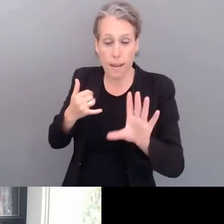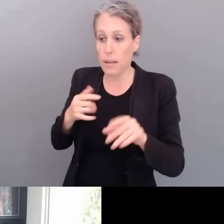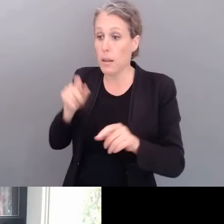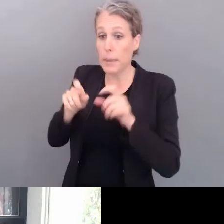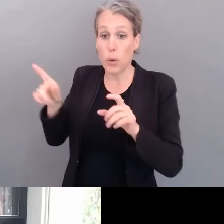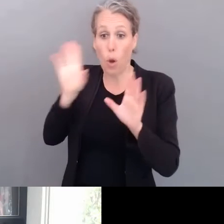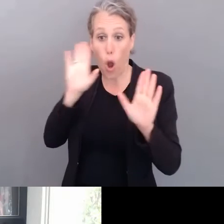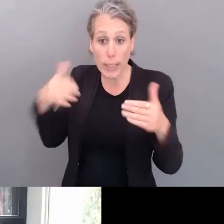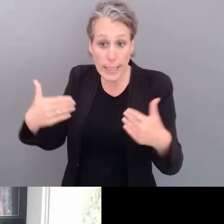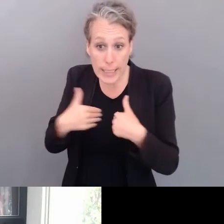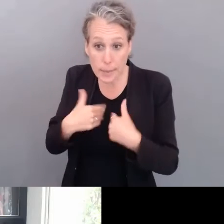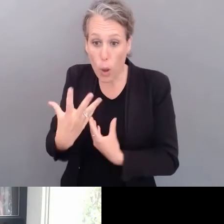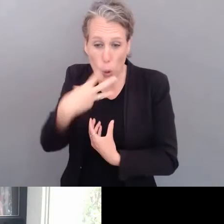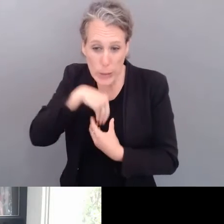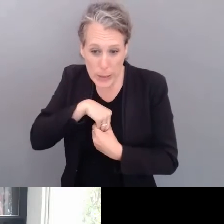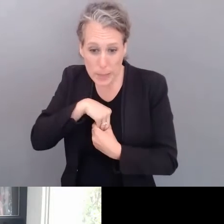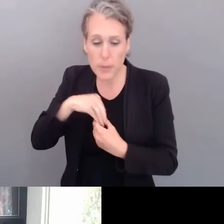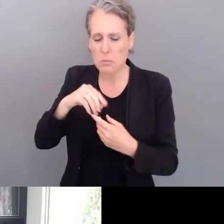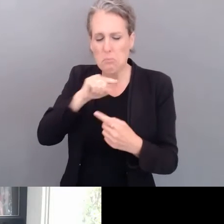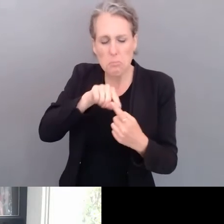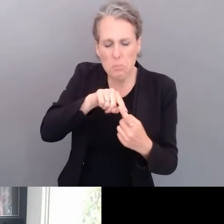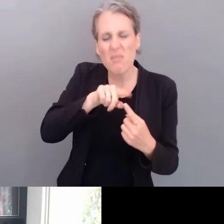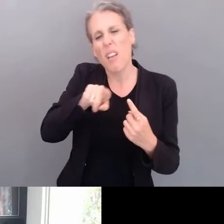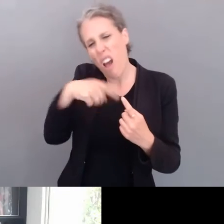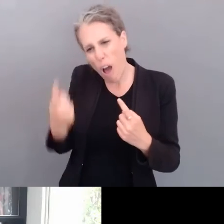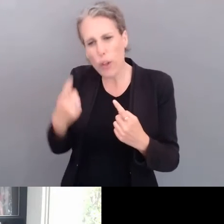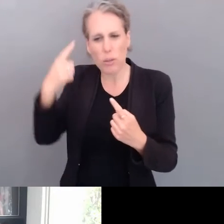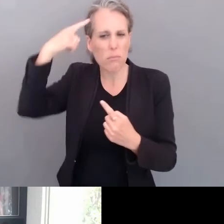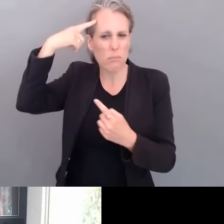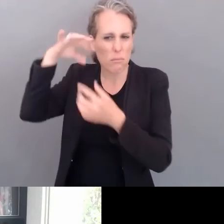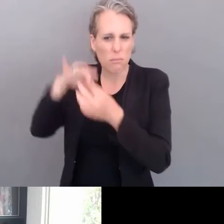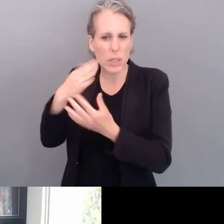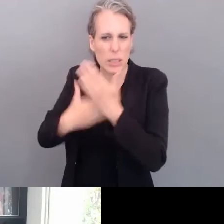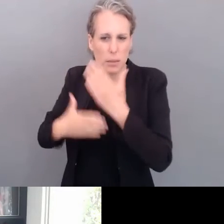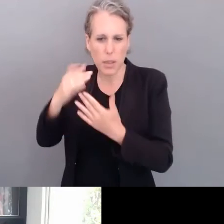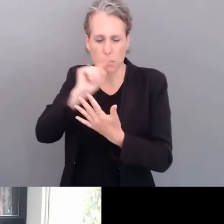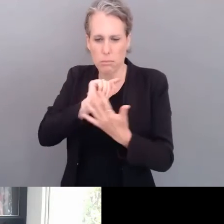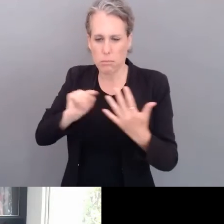, vale, fue muy interesante escuchar sus experiencias porque teníamos